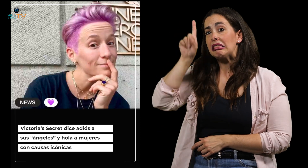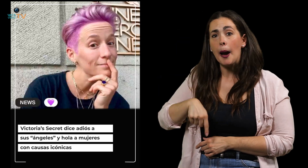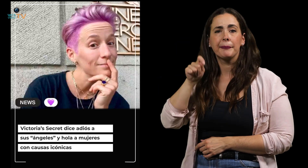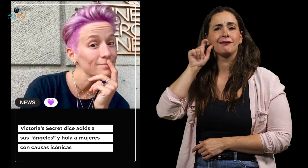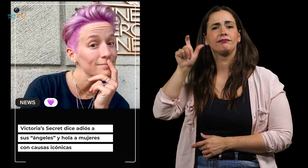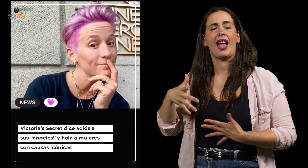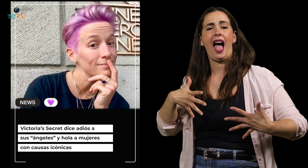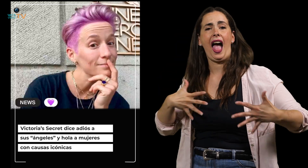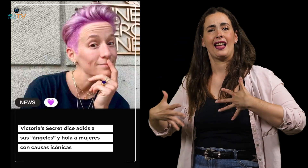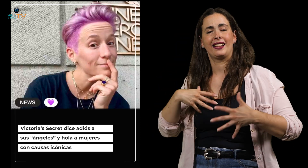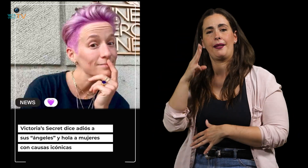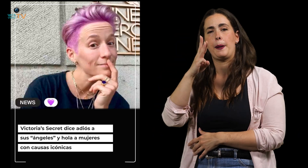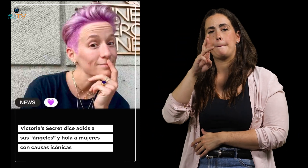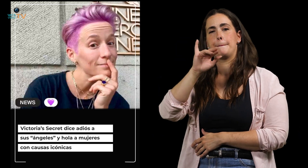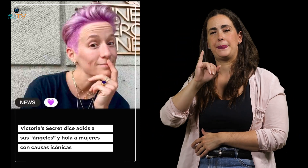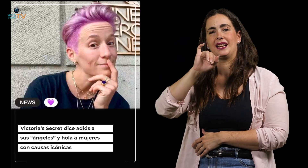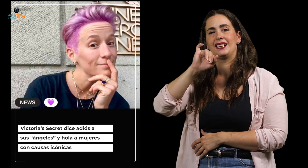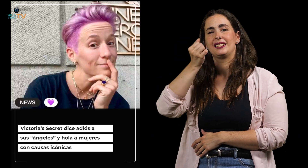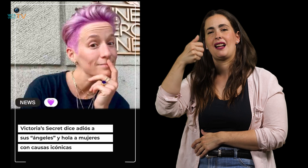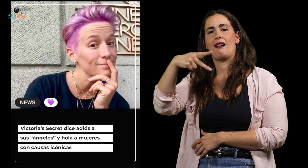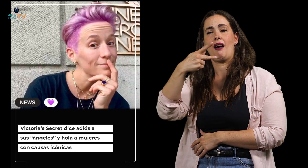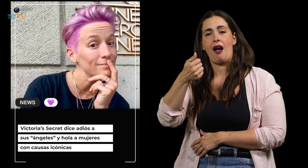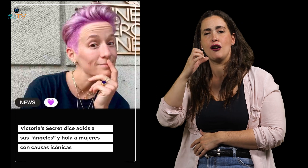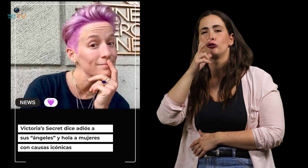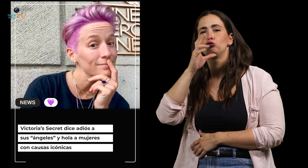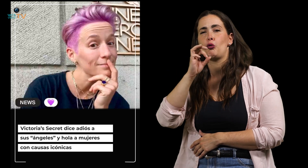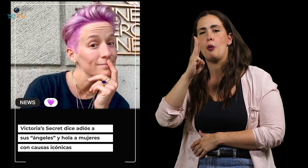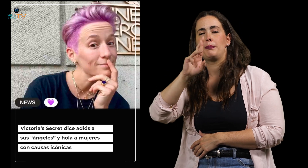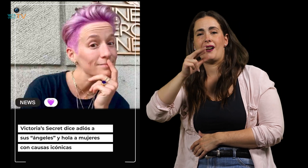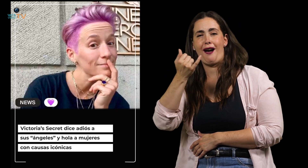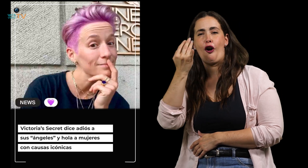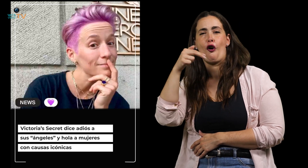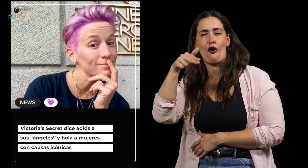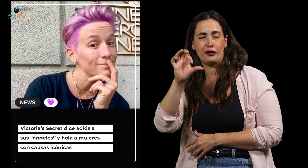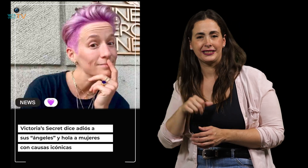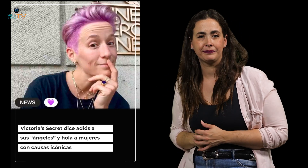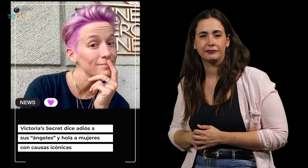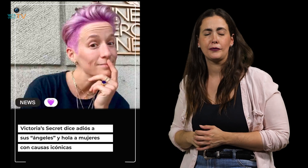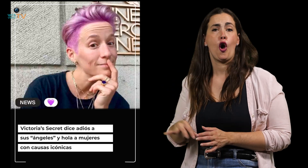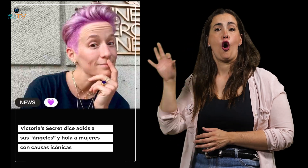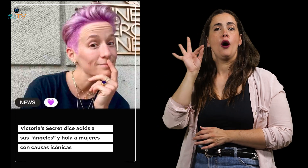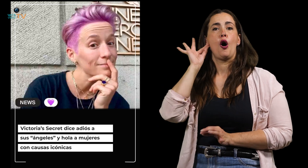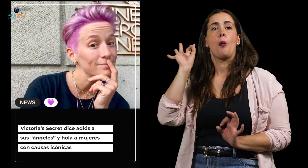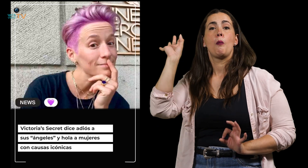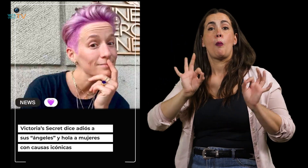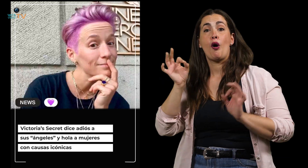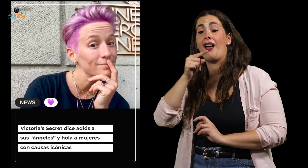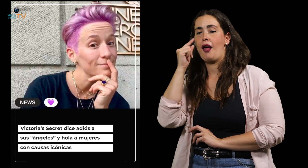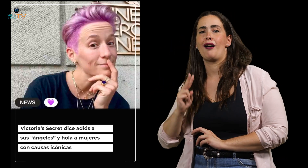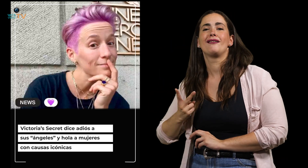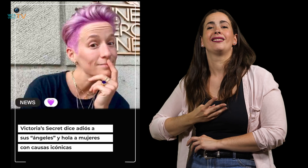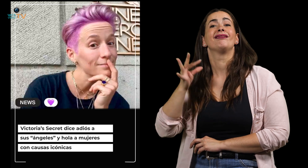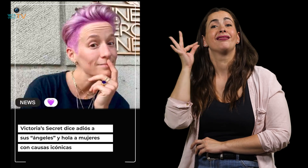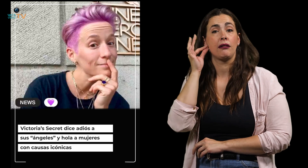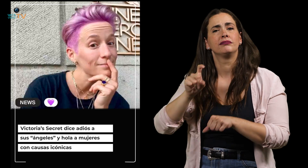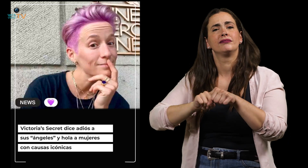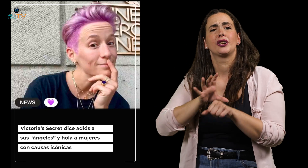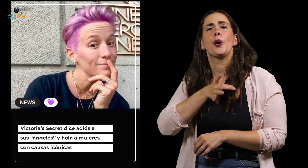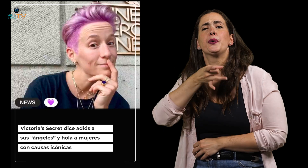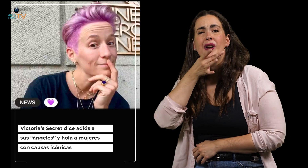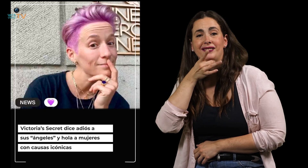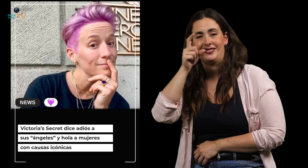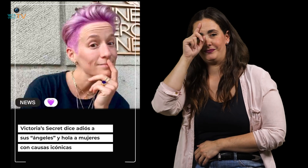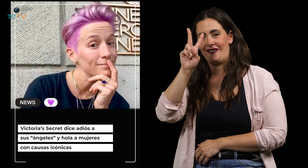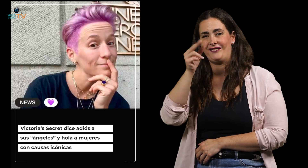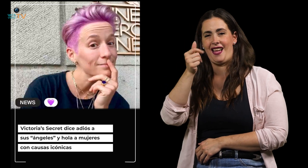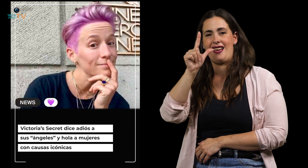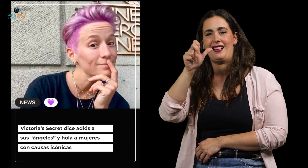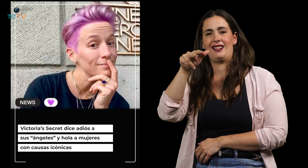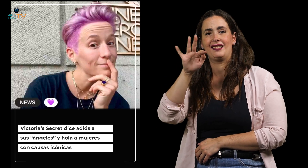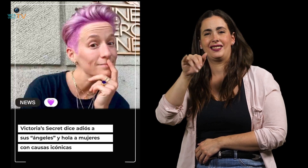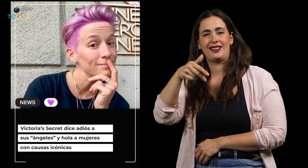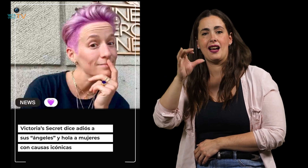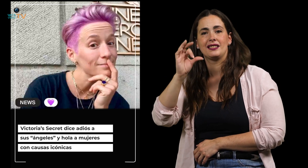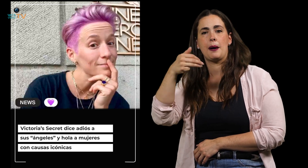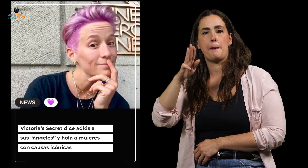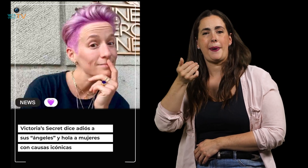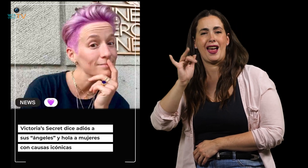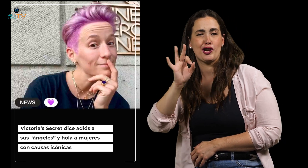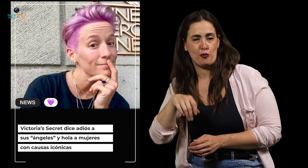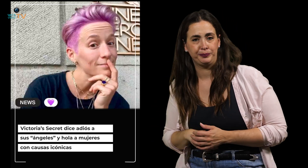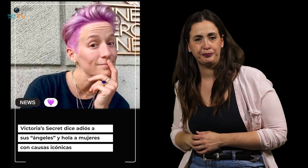la actriz Priyanka Chopra Jones, la modelo trans brasileña Valentina Sampaio,